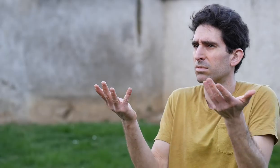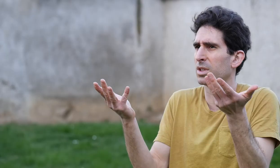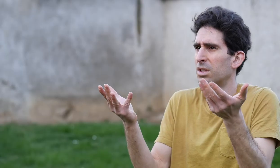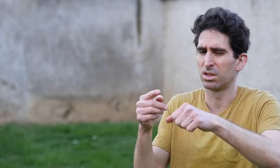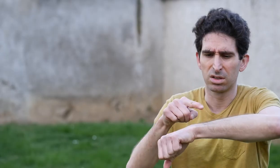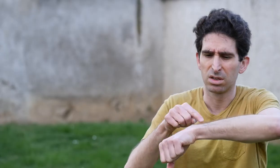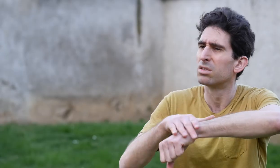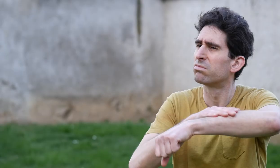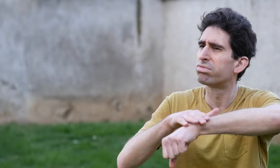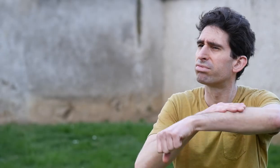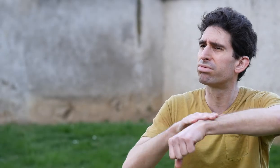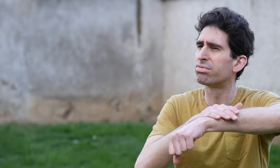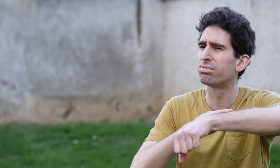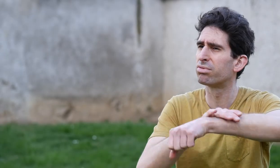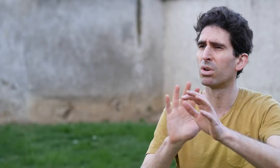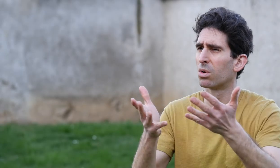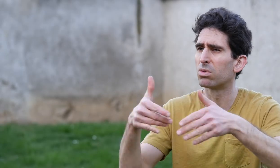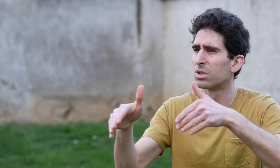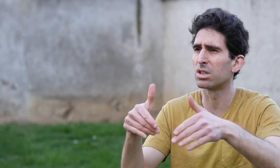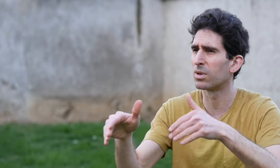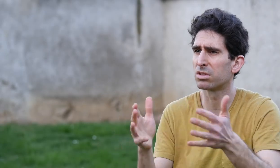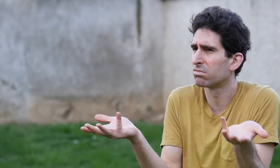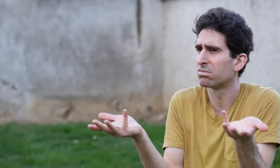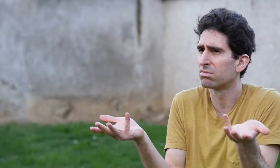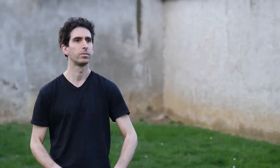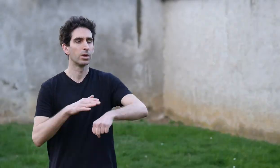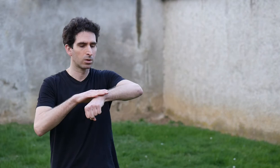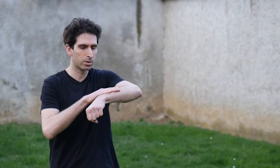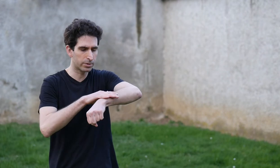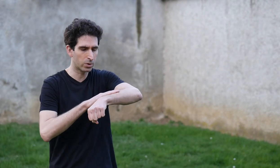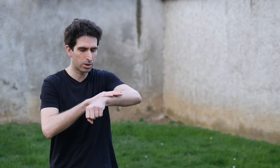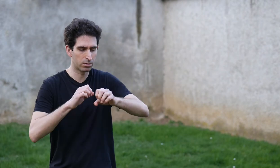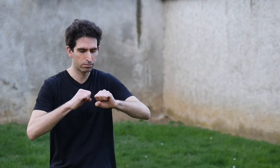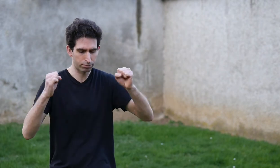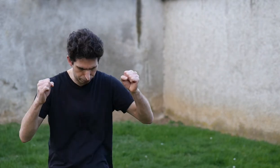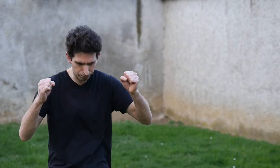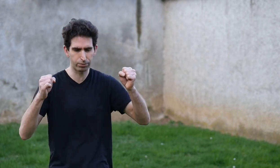Maiiiiis, la crème solaire, comment ça marche ? Dans la crème solaire,